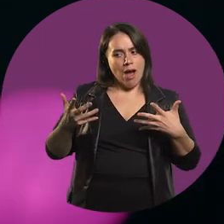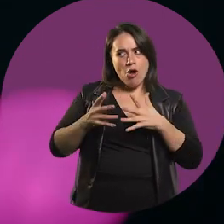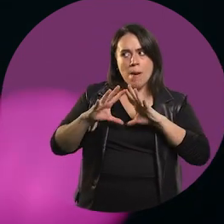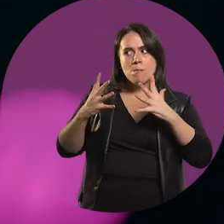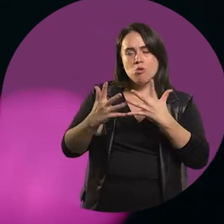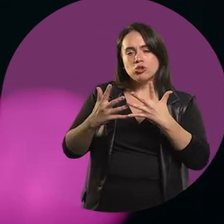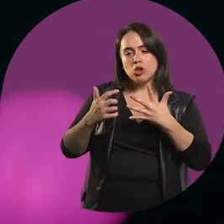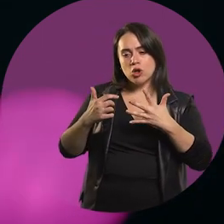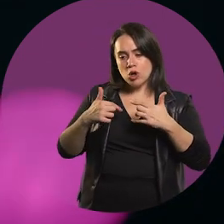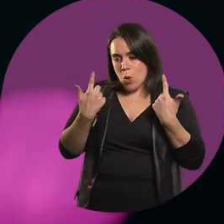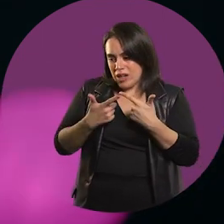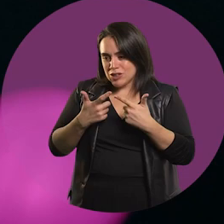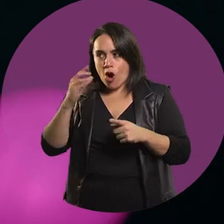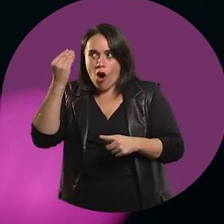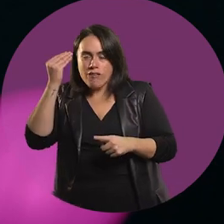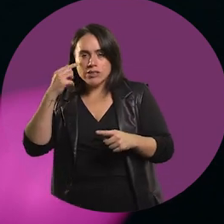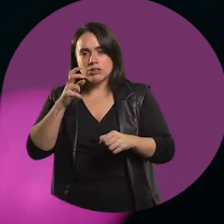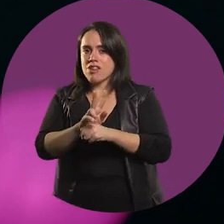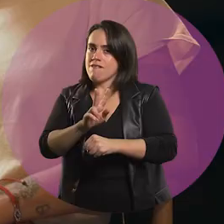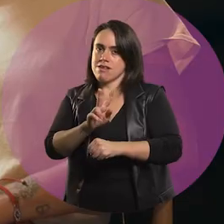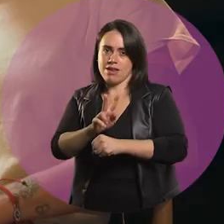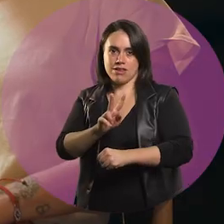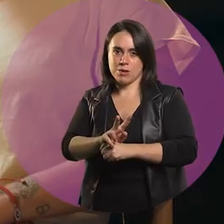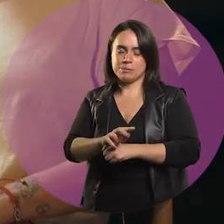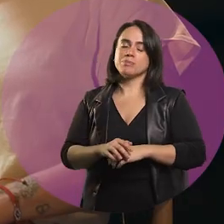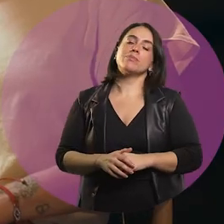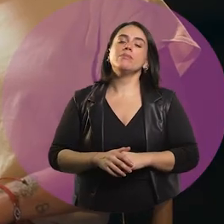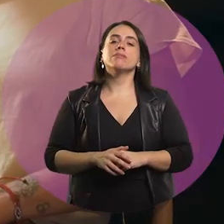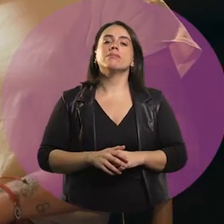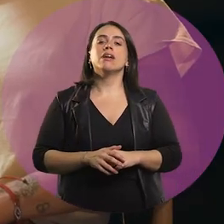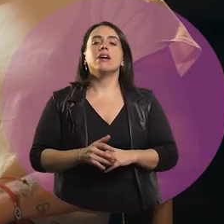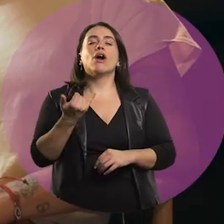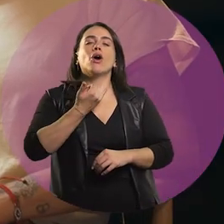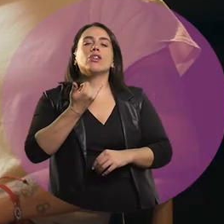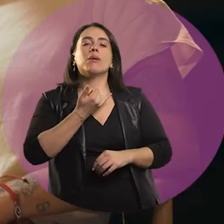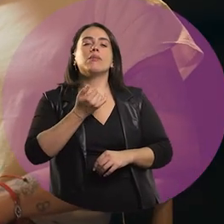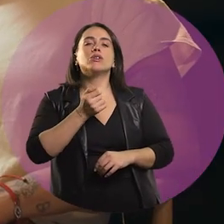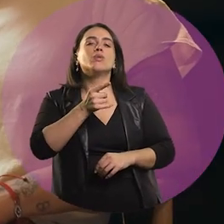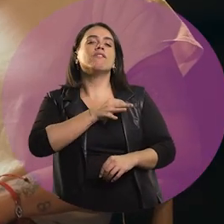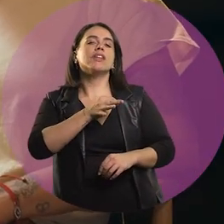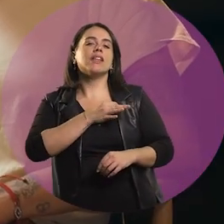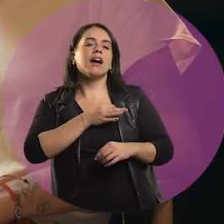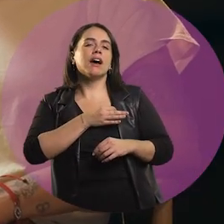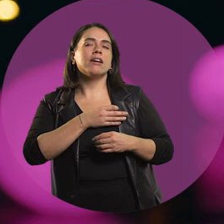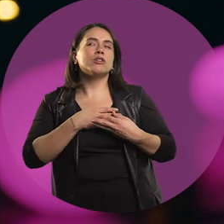defiendo mucho a mi generación. Contame un poco qué es el arte en tu vida.